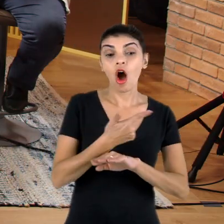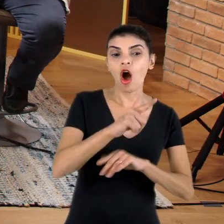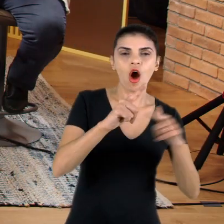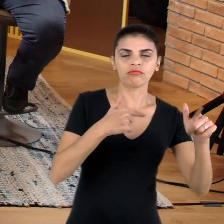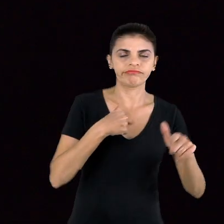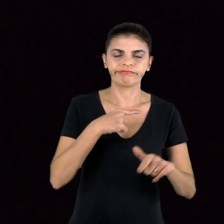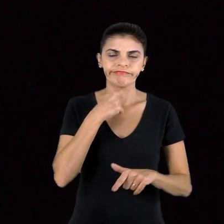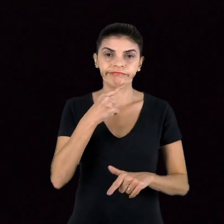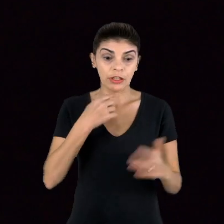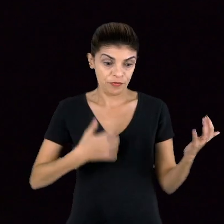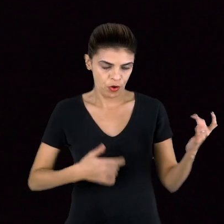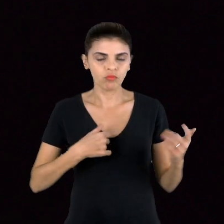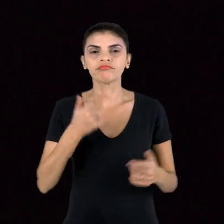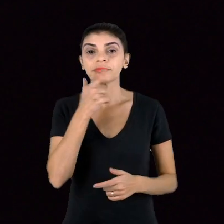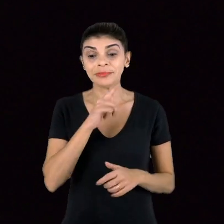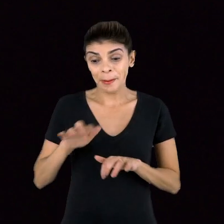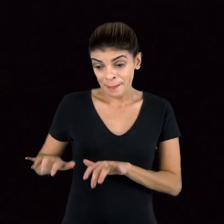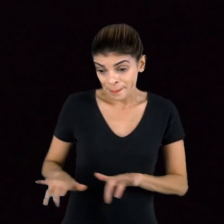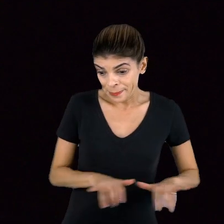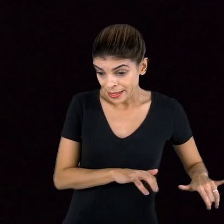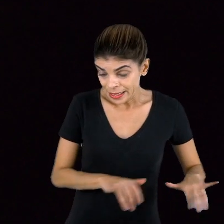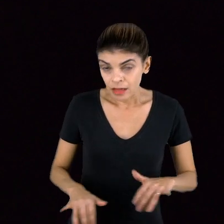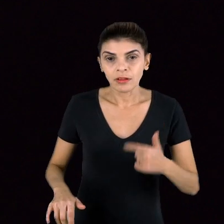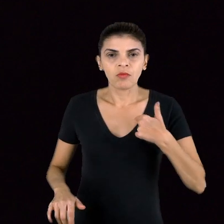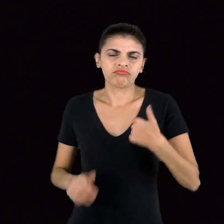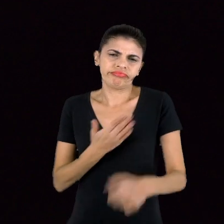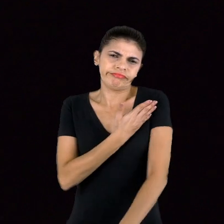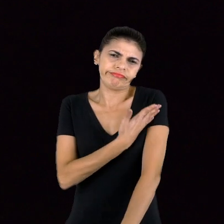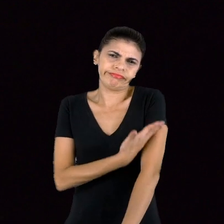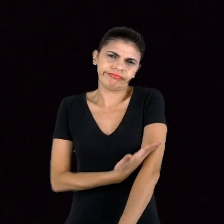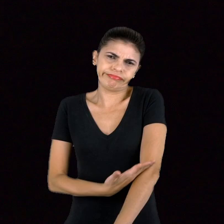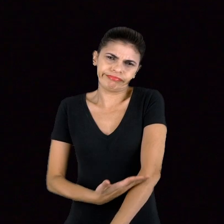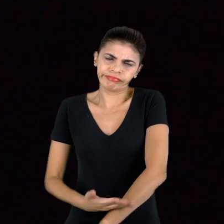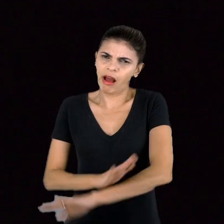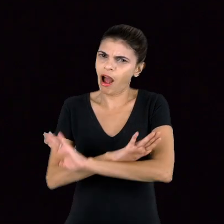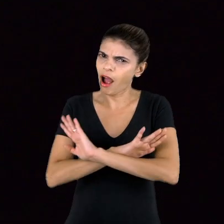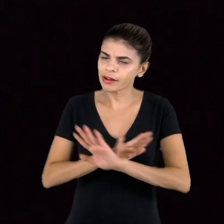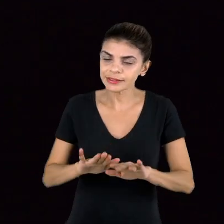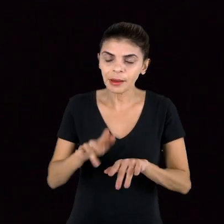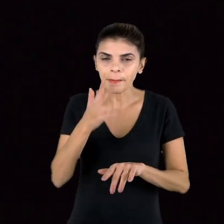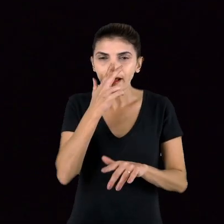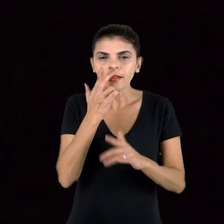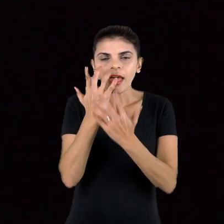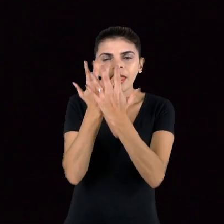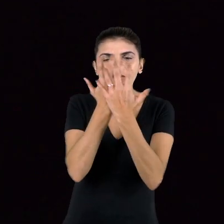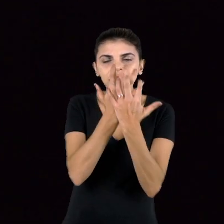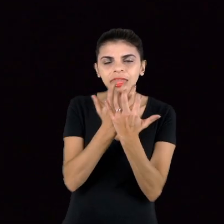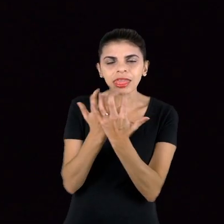Mas o piano, eu costumo dizer que o piano, ele tem uma sedução... por conta desse teclado aqui